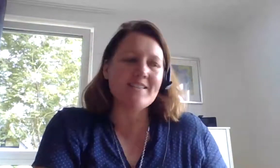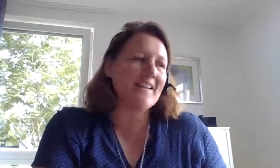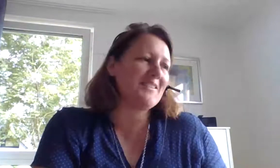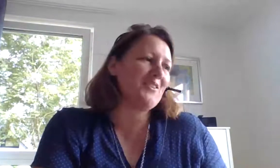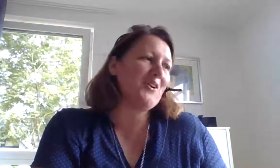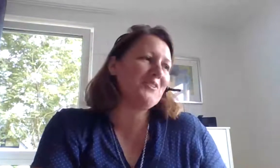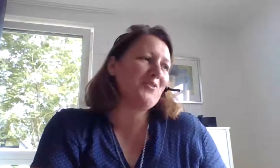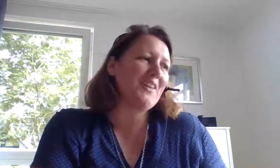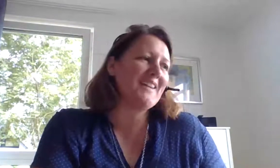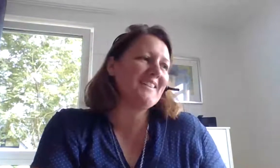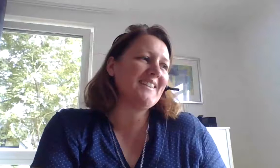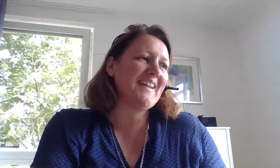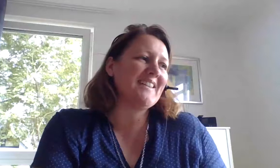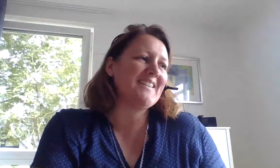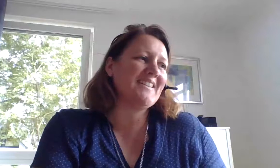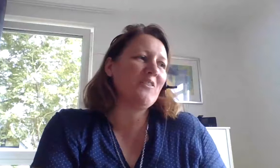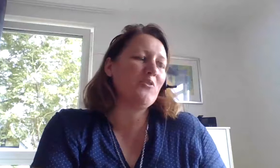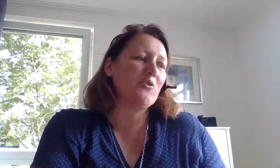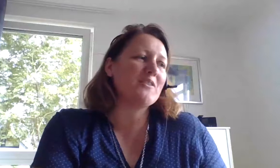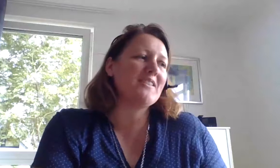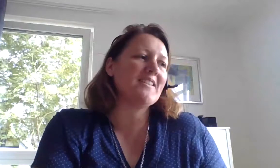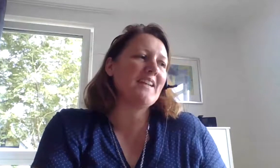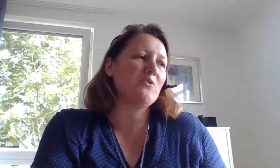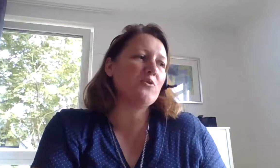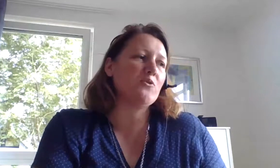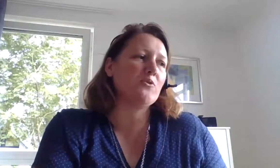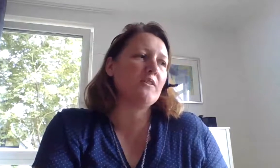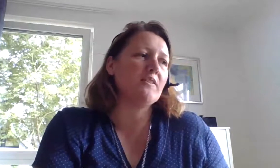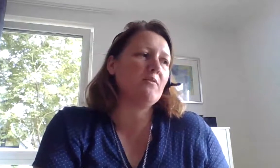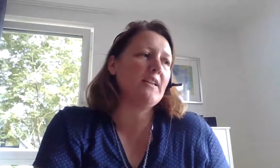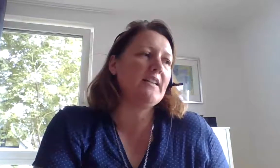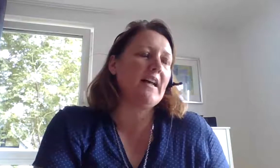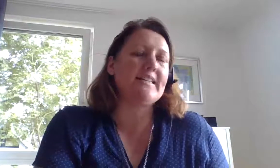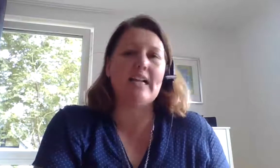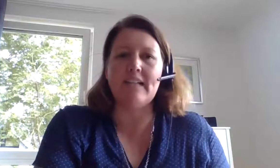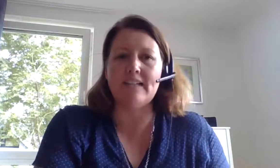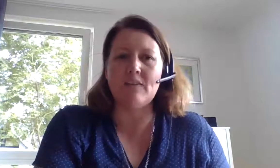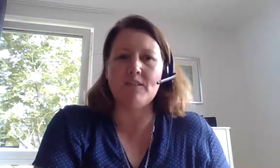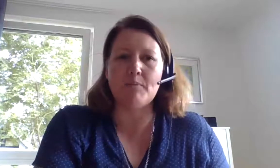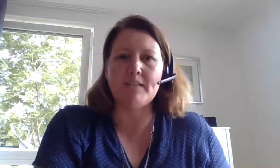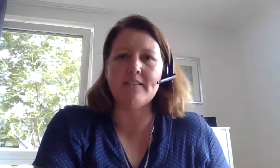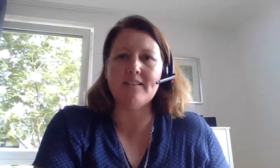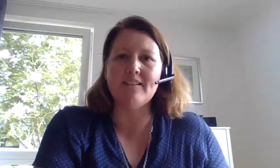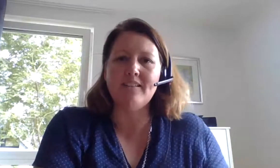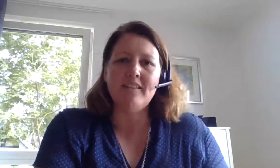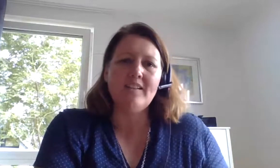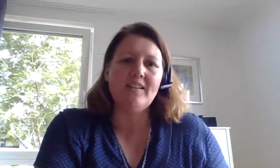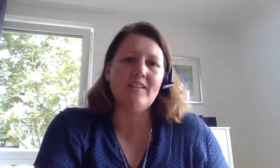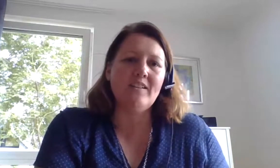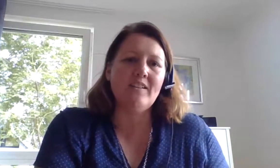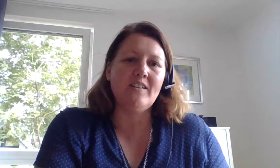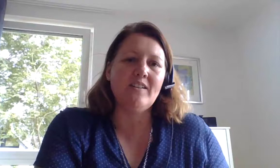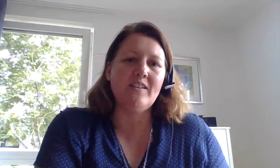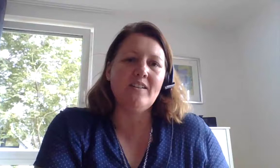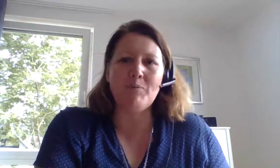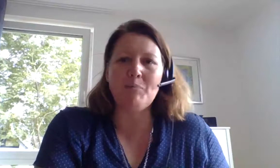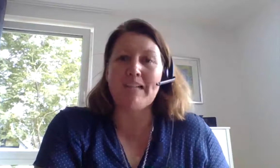شكرا جزيلا ليليا وبالطبع أود أن اشكر ديفيد ديباتيستا وسيرين التلي